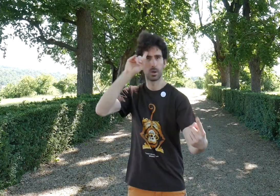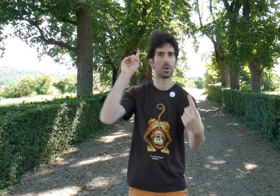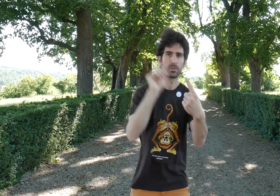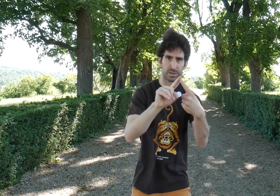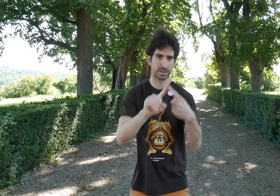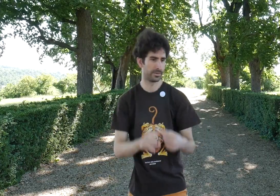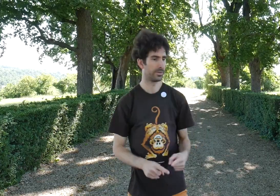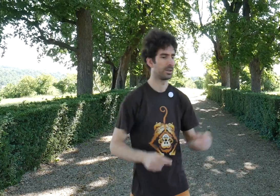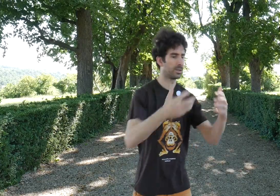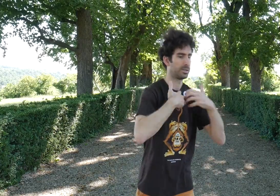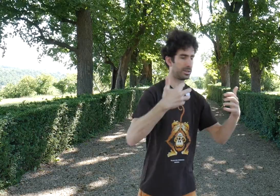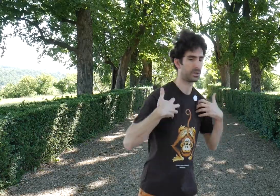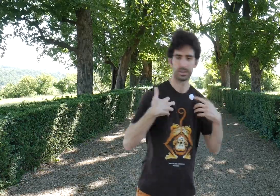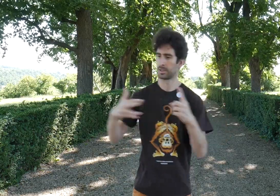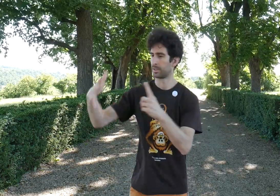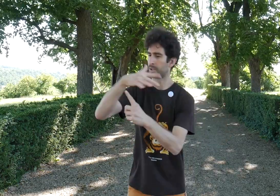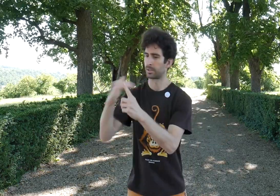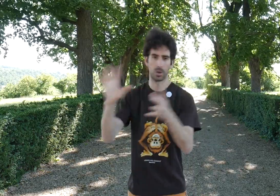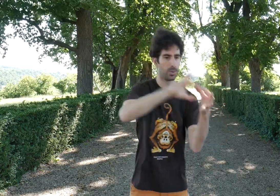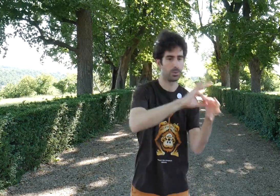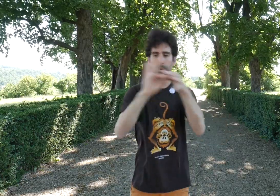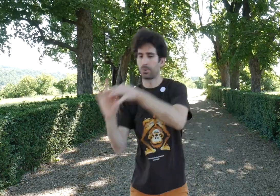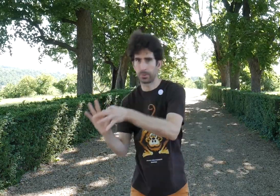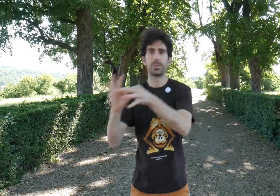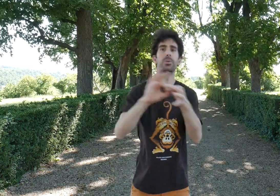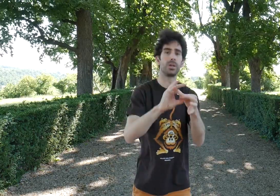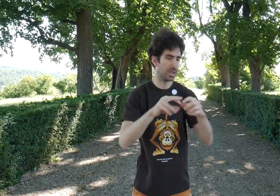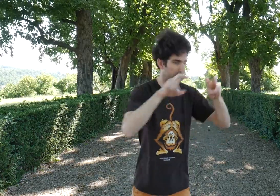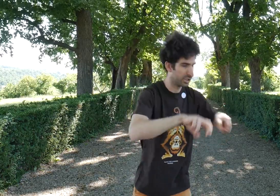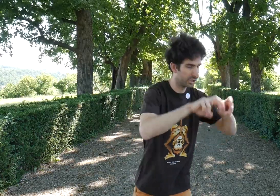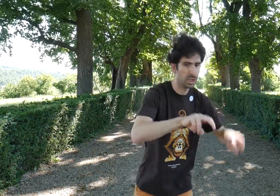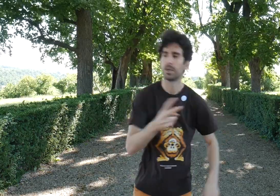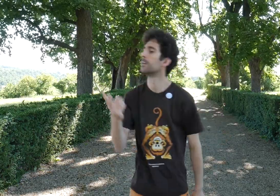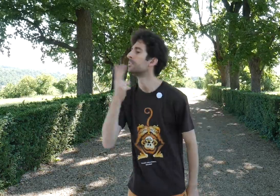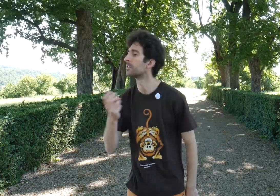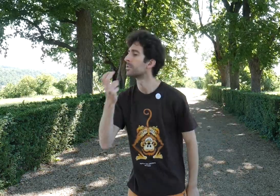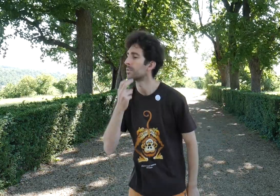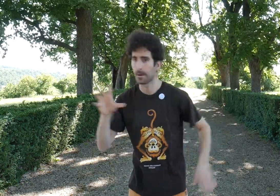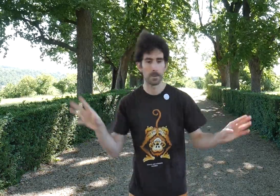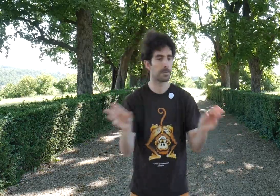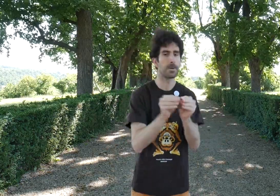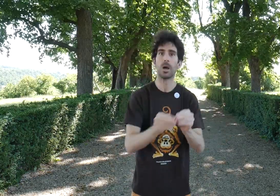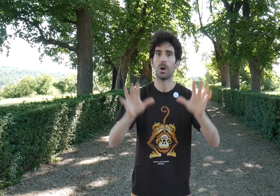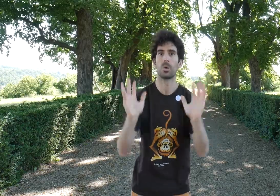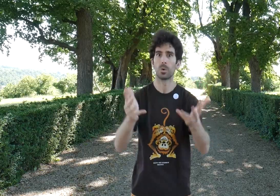Son objectif est de faire le lien entre la science et la société. Comment rassembler les chercheurs et les citoyens.